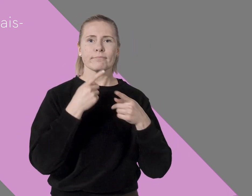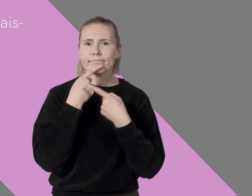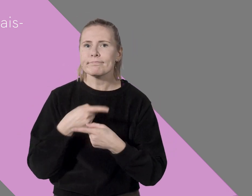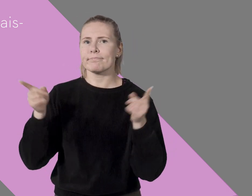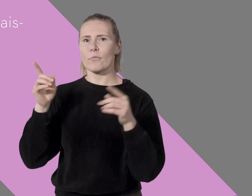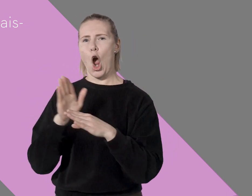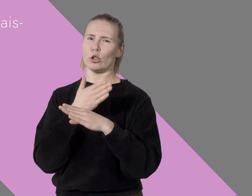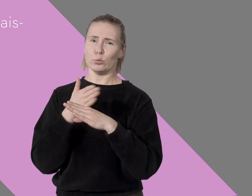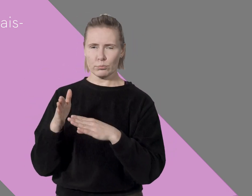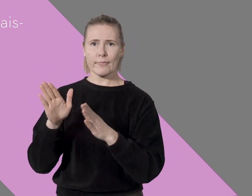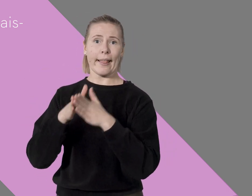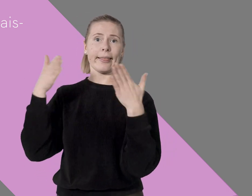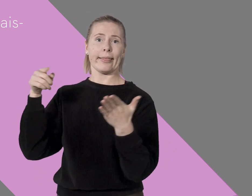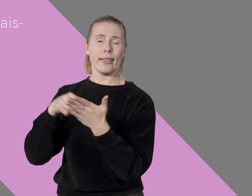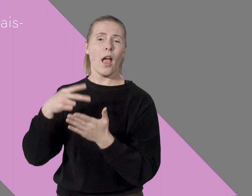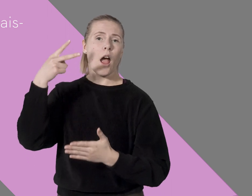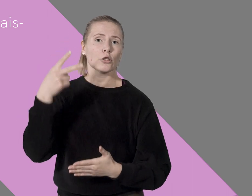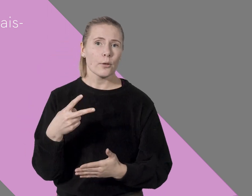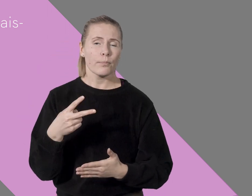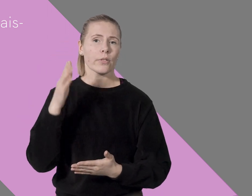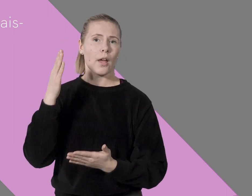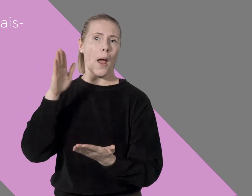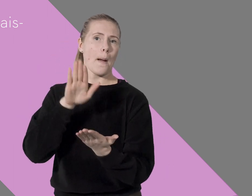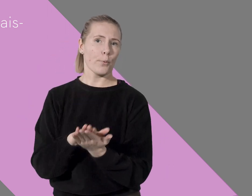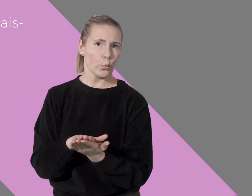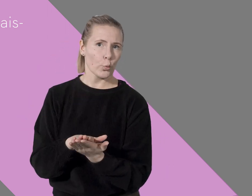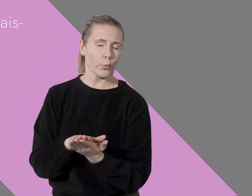sekä painettuun lehteensä tammikuun 20. päivä.